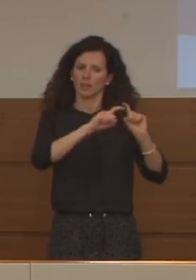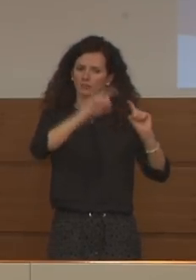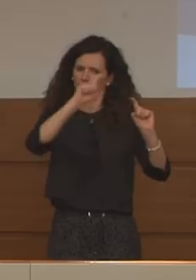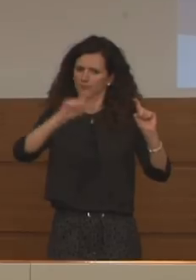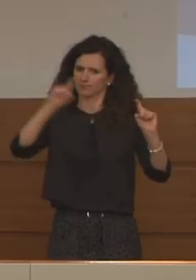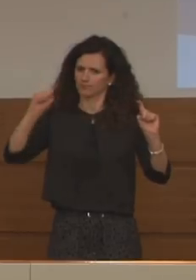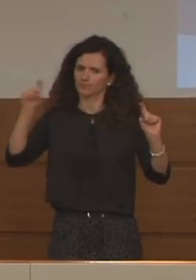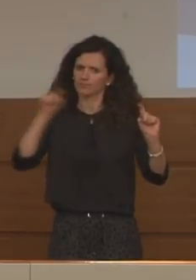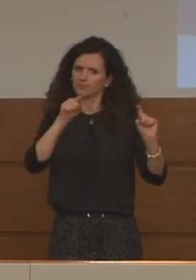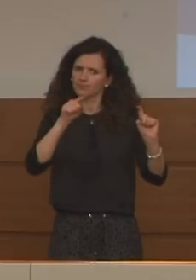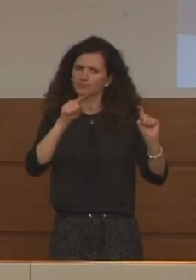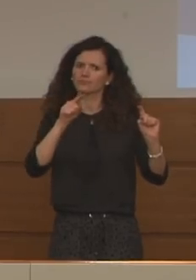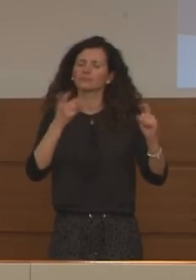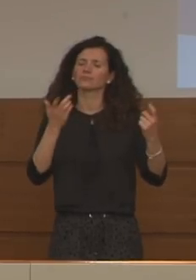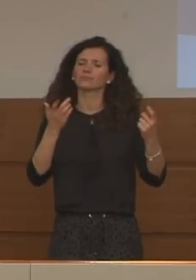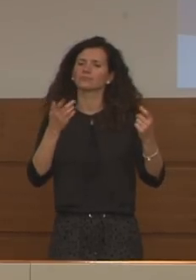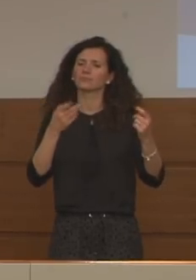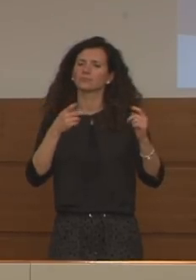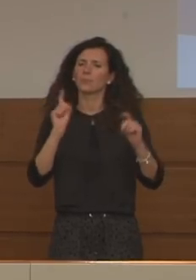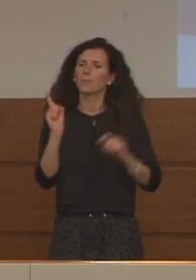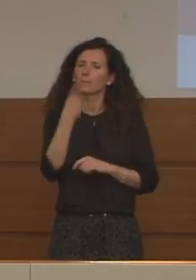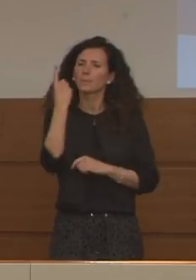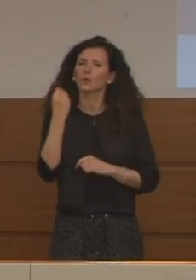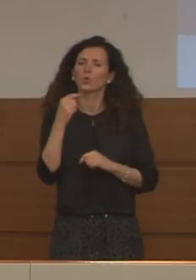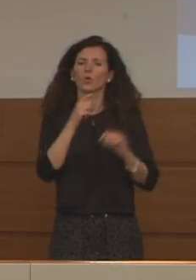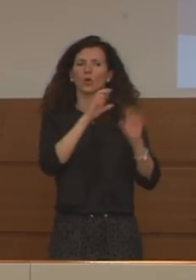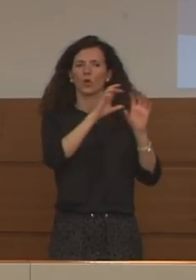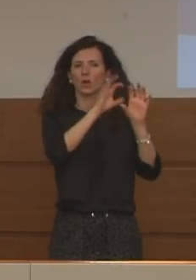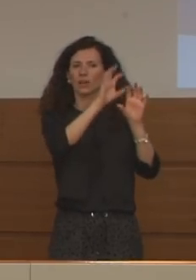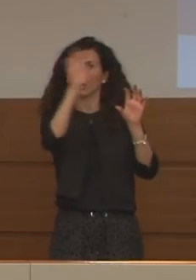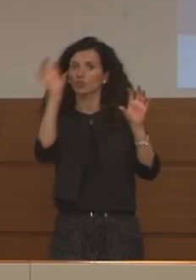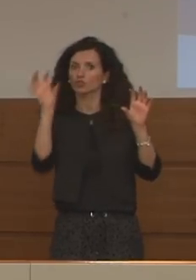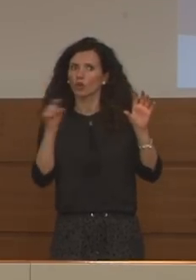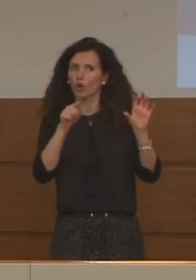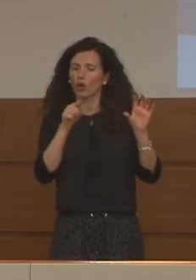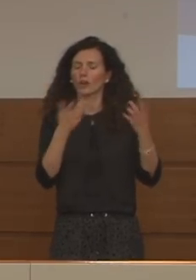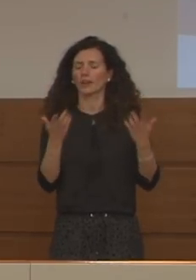soprattutto nelle Regioni dove c'è una forte circolazione, quindi le Regioni del